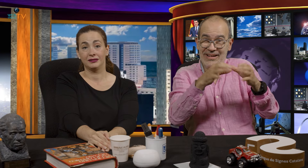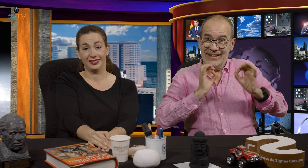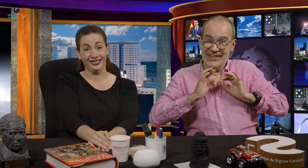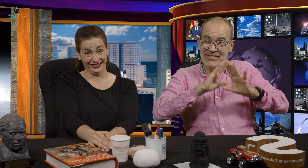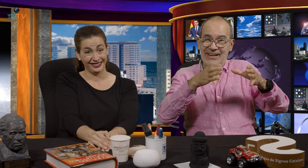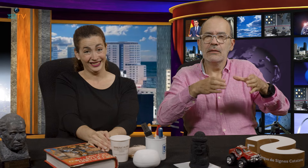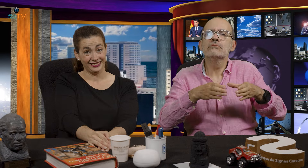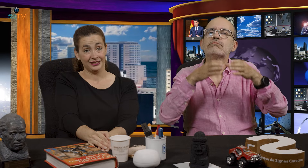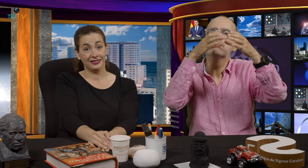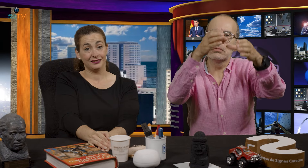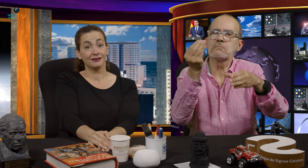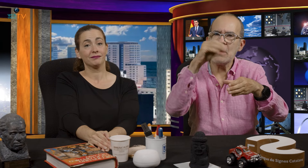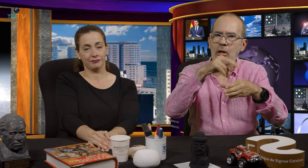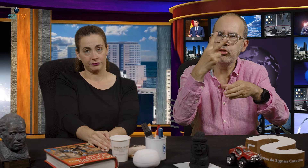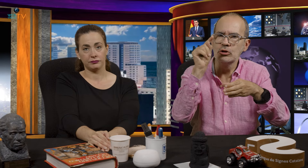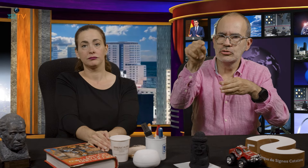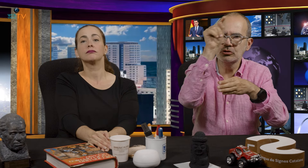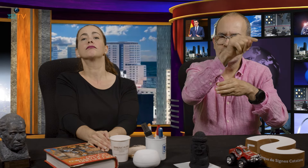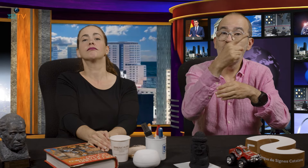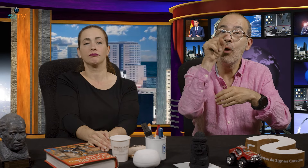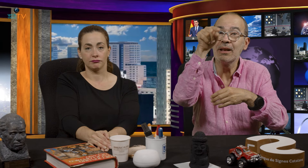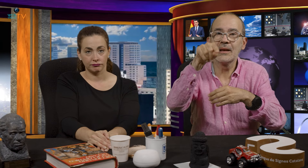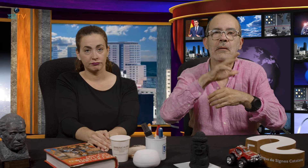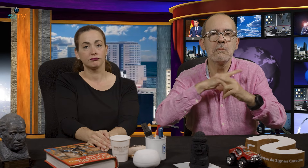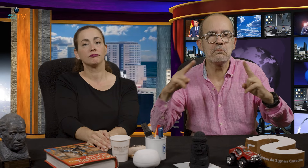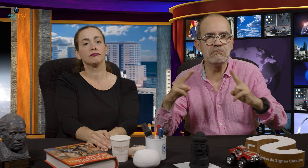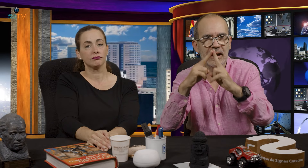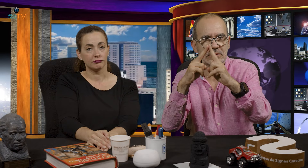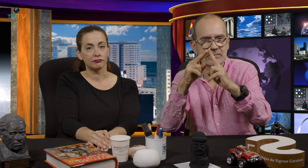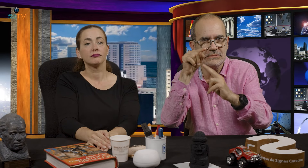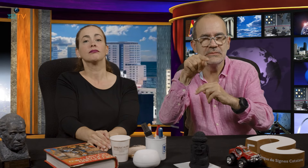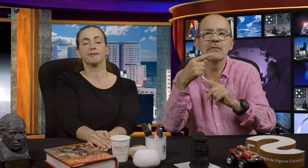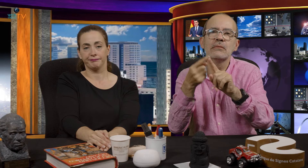La compañía irá a dos ciudades más: en París y en Londres,